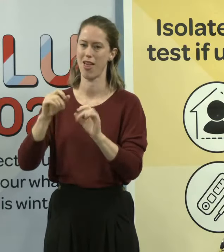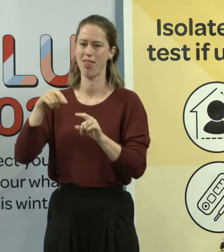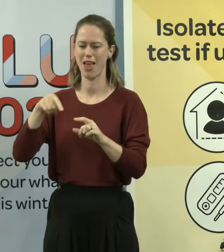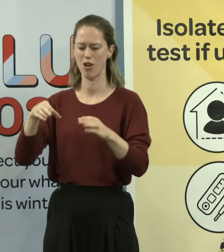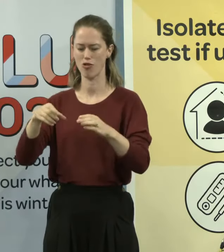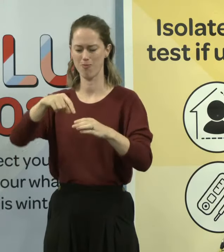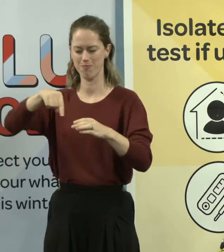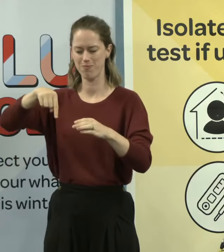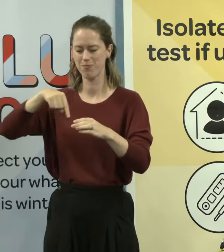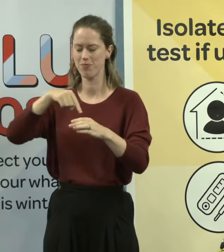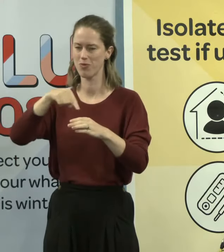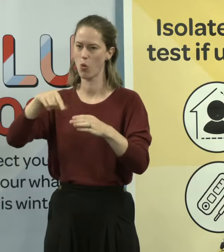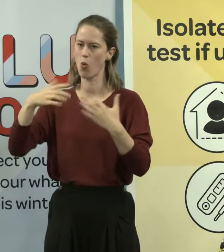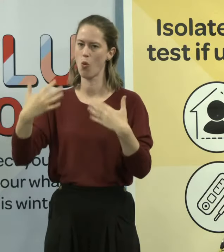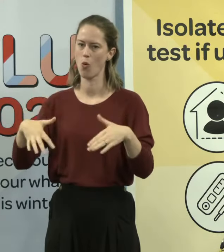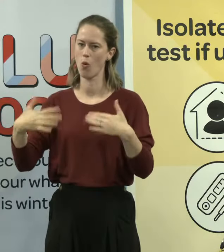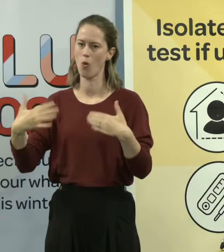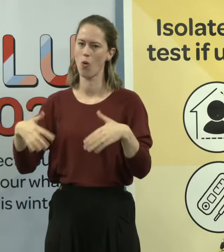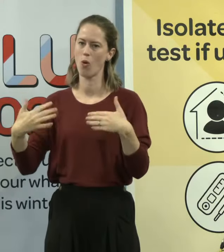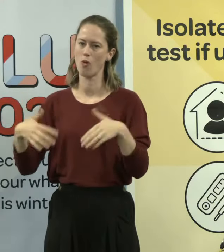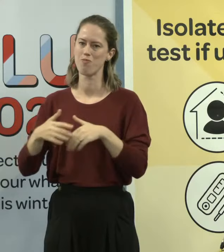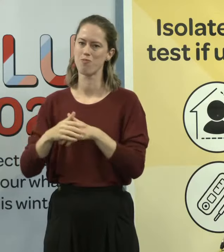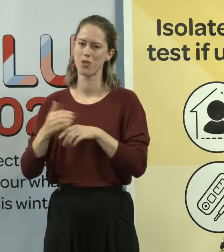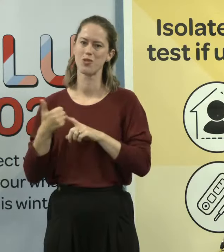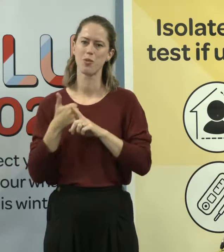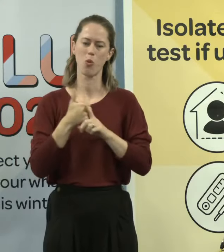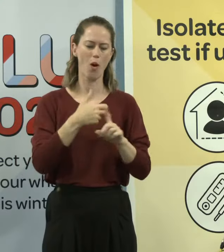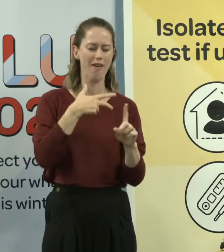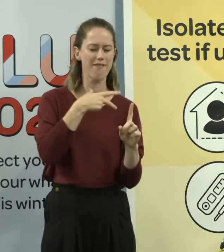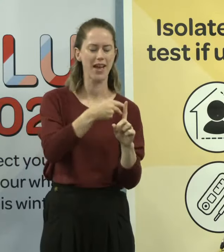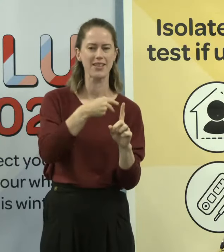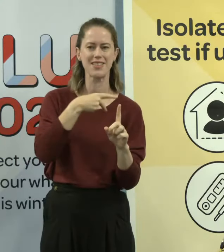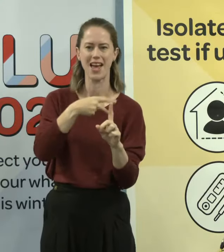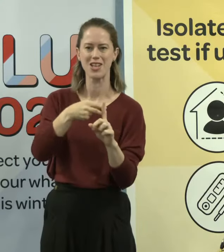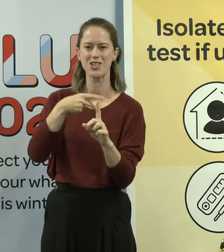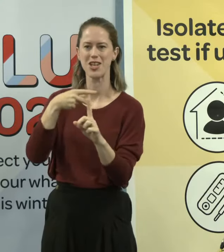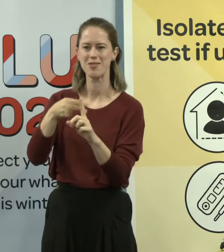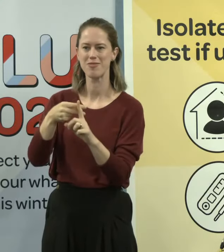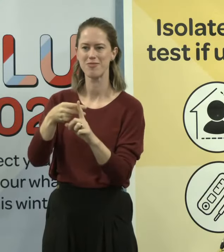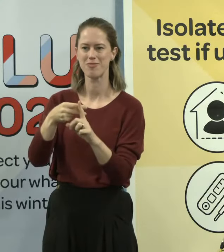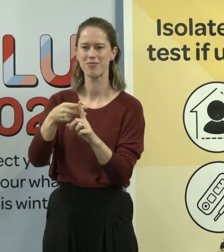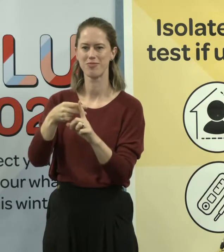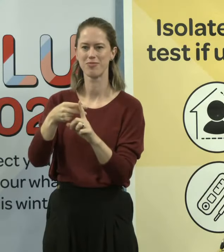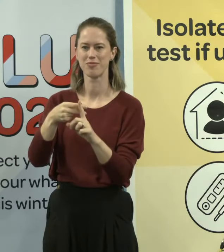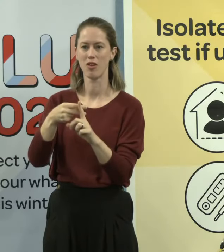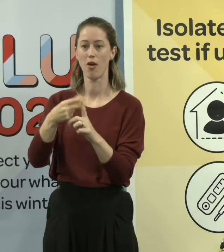takoha ki te hauora tmatanui o te ao, a he tino pai te roopu hauora o te ao i konei i te